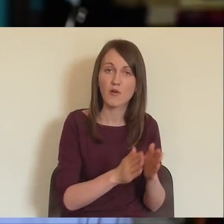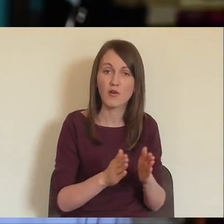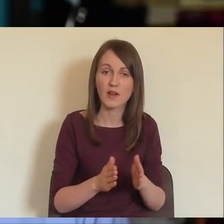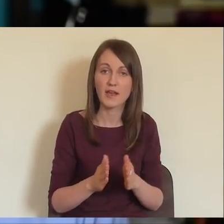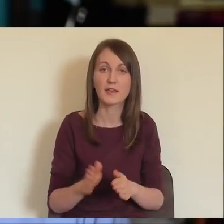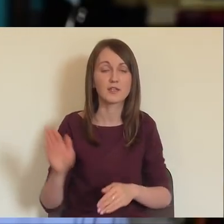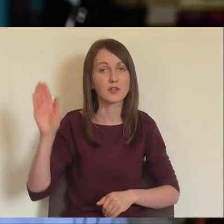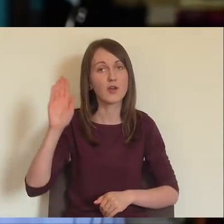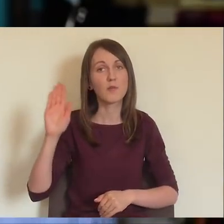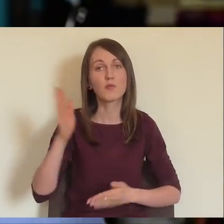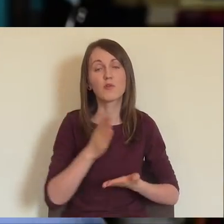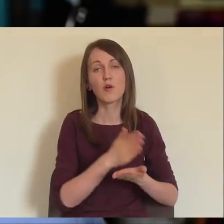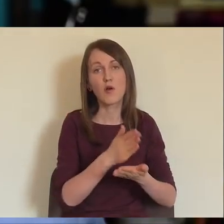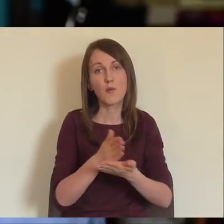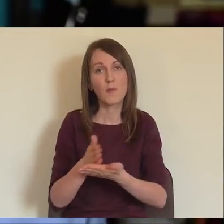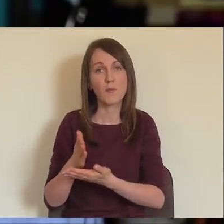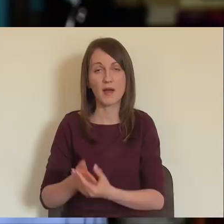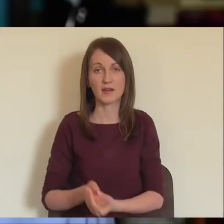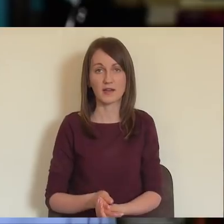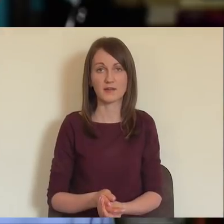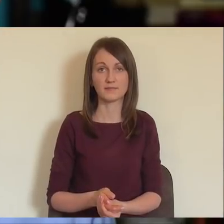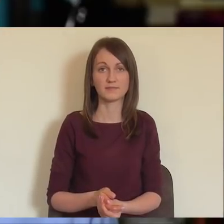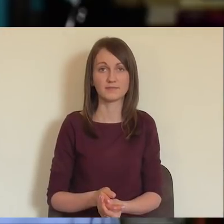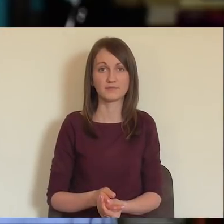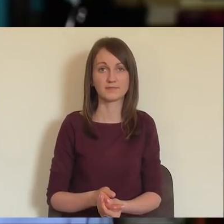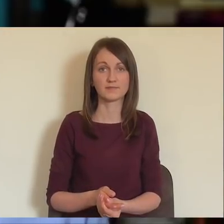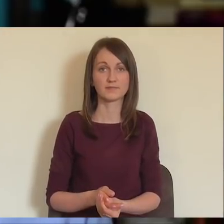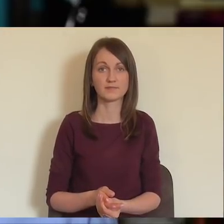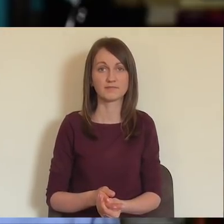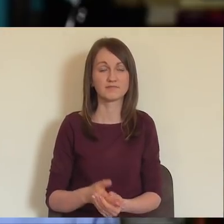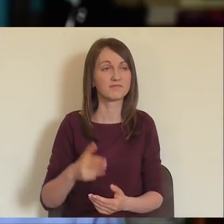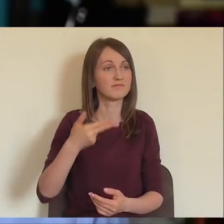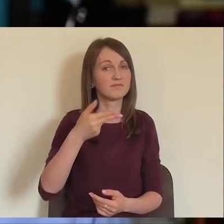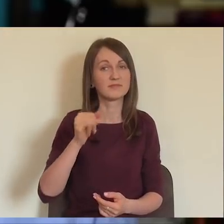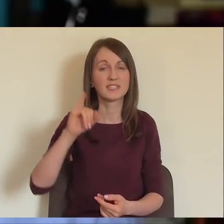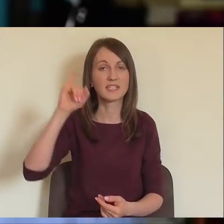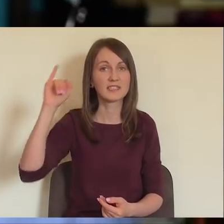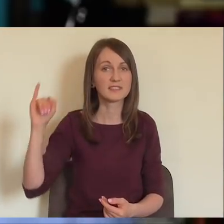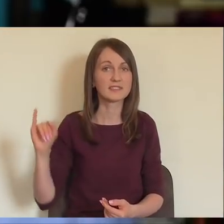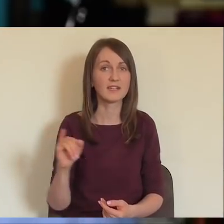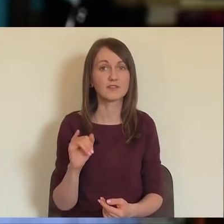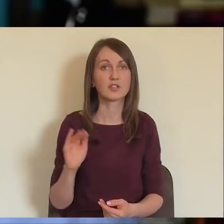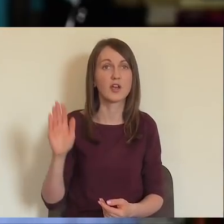a takie punktowe momenty, które się zapamiętuje jakoś mocniej, bo komuś coś się stało, to jest rzadkość.